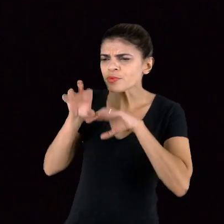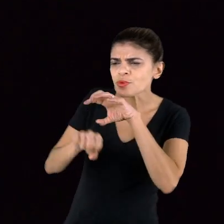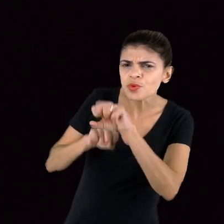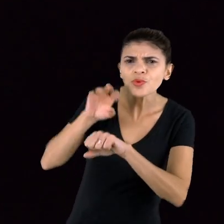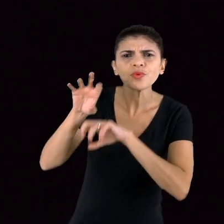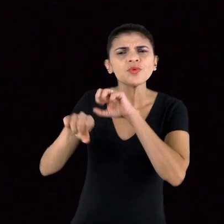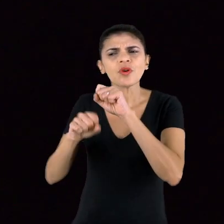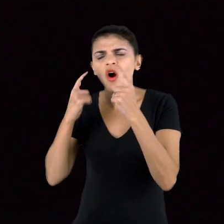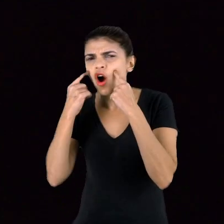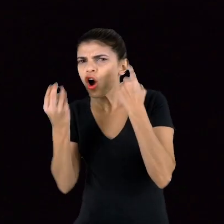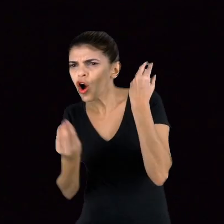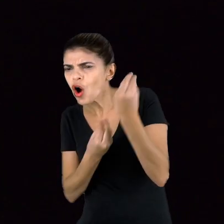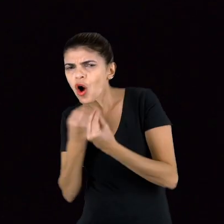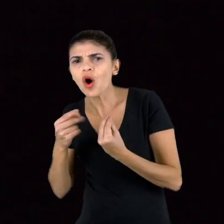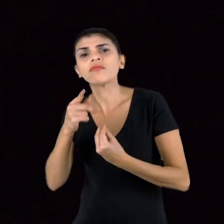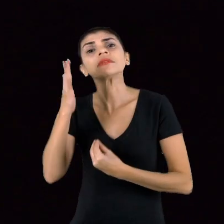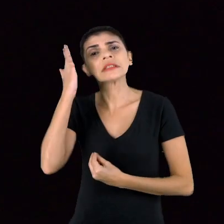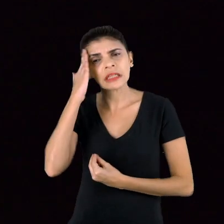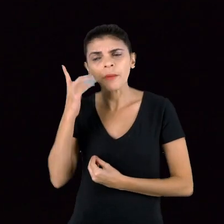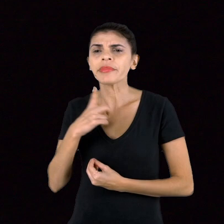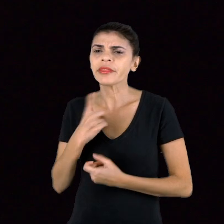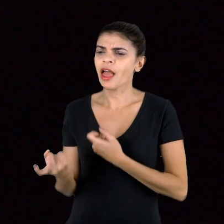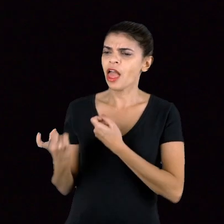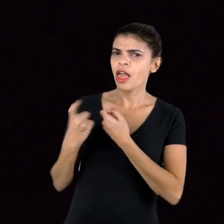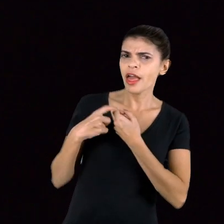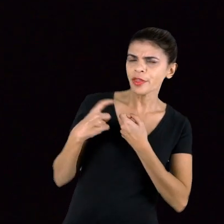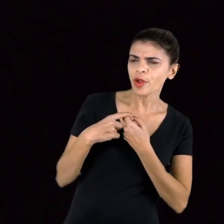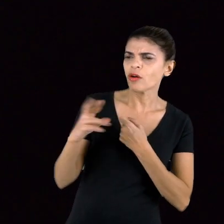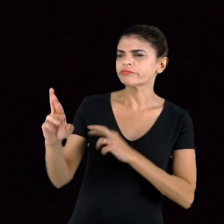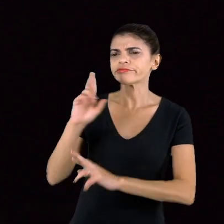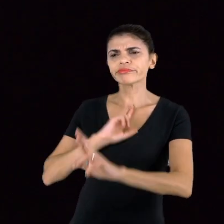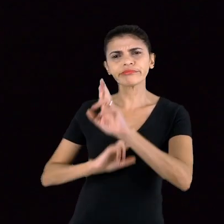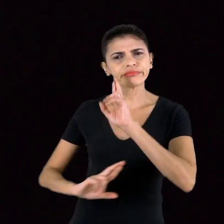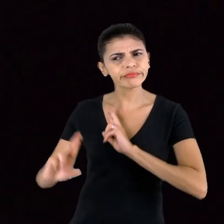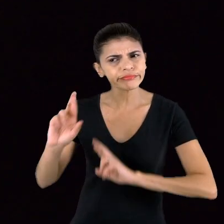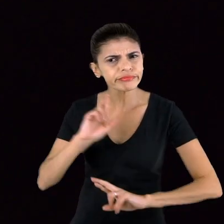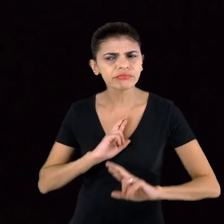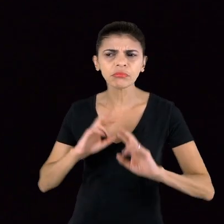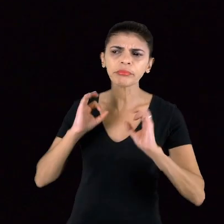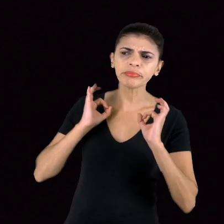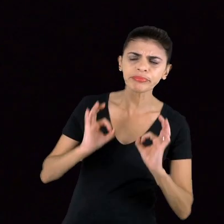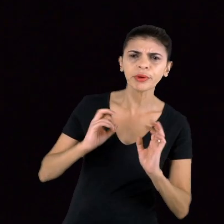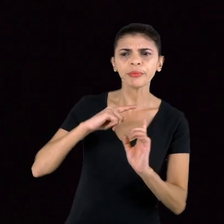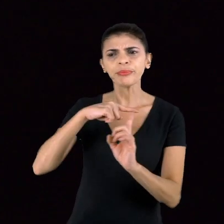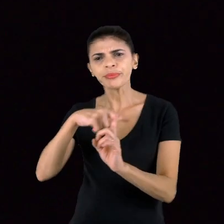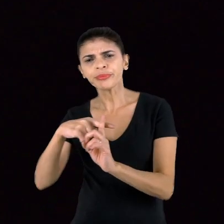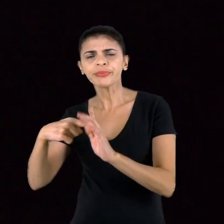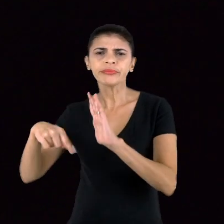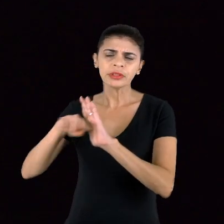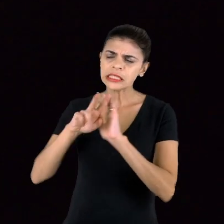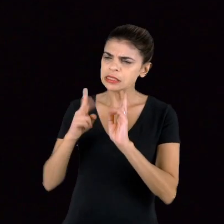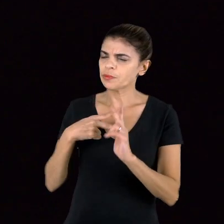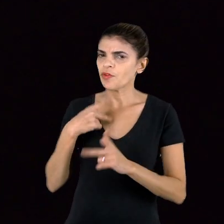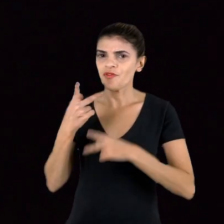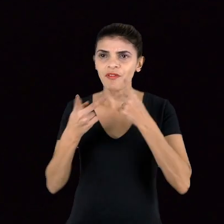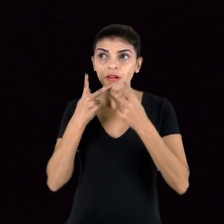que você recebe também retorno, enfim. Agora, como eu sempre digo, o glamour é no palco, né?